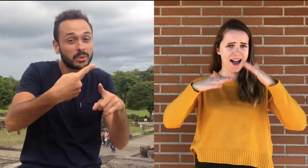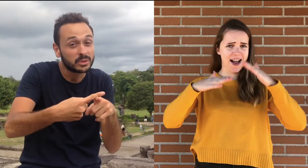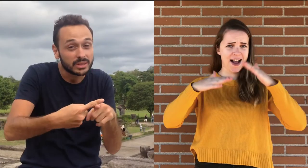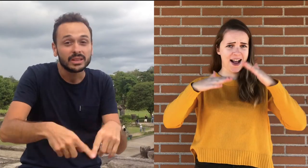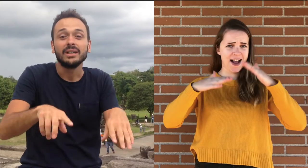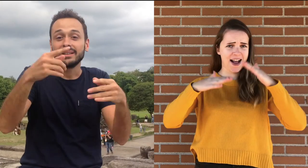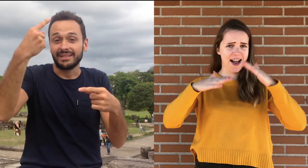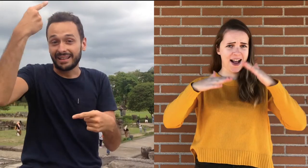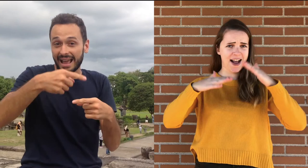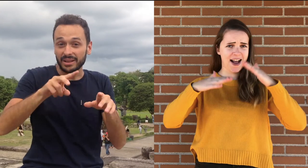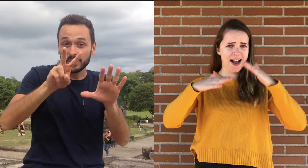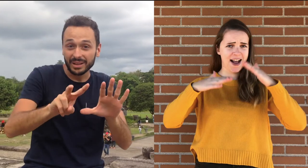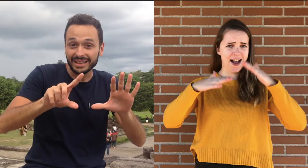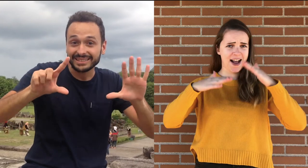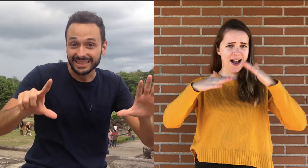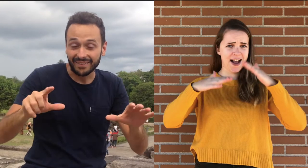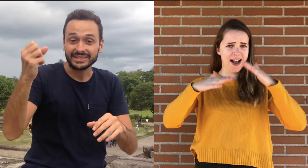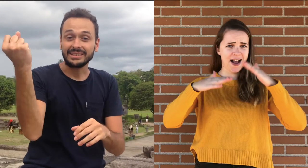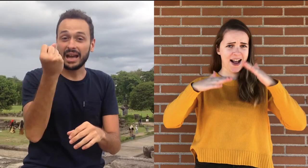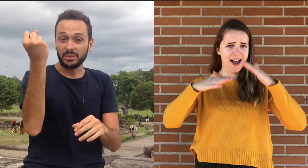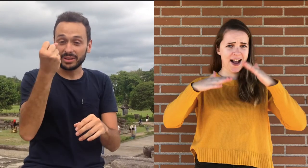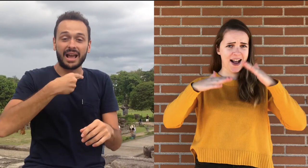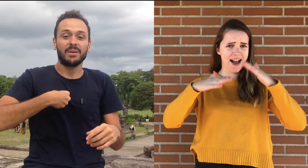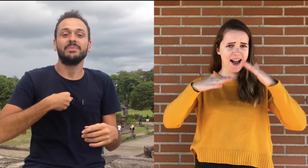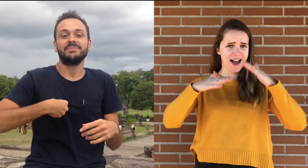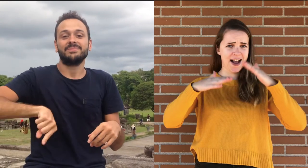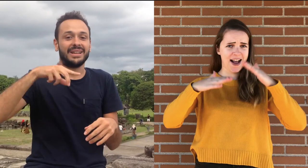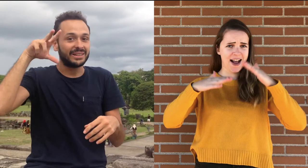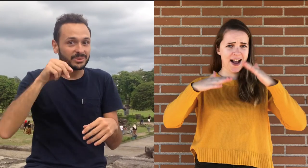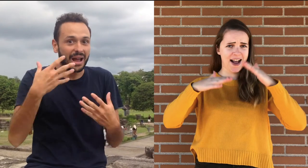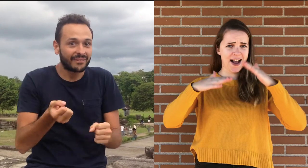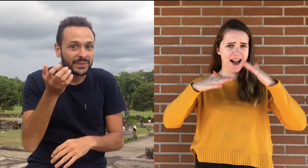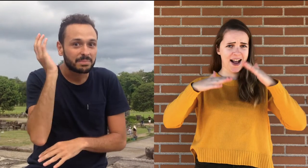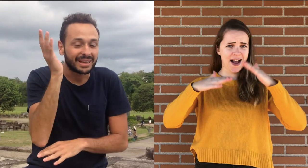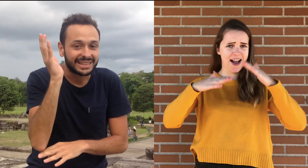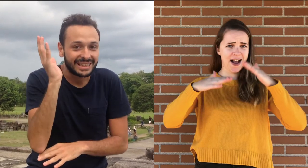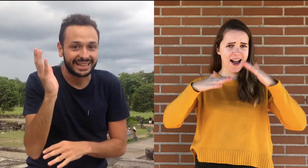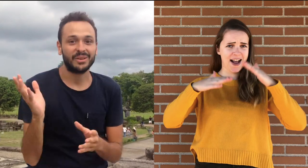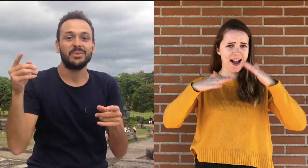Concretamente, el sábado 27 de enero, la EDSU realizará una charla...